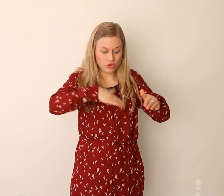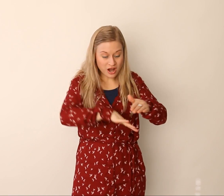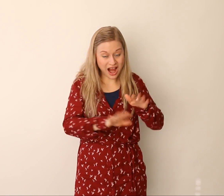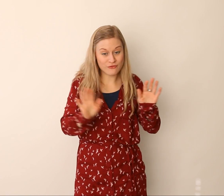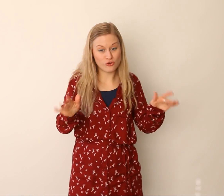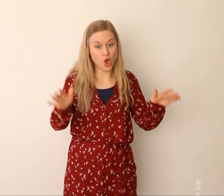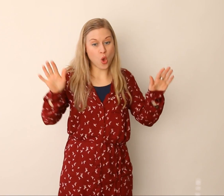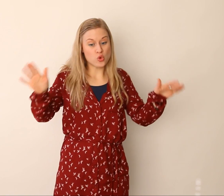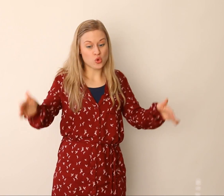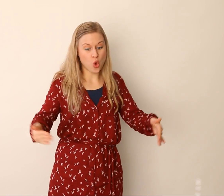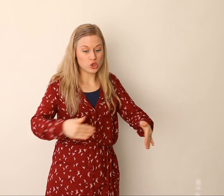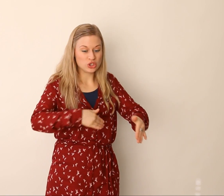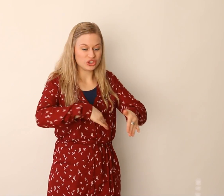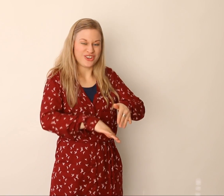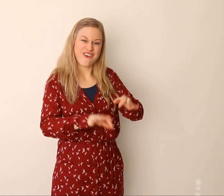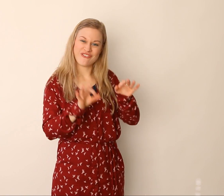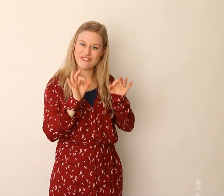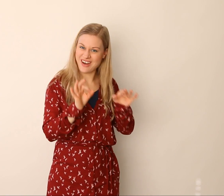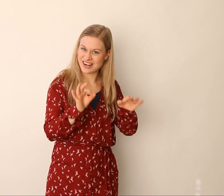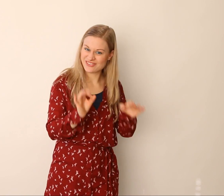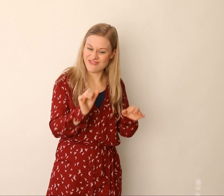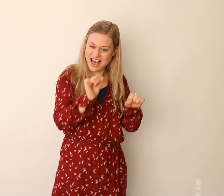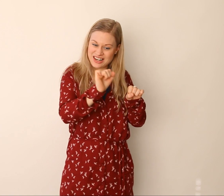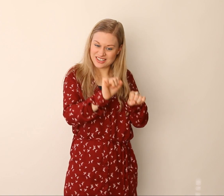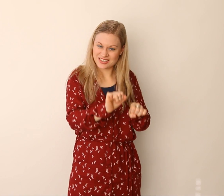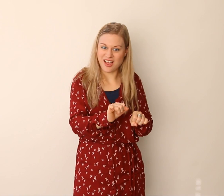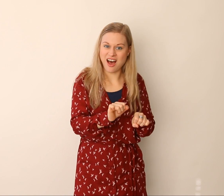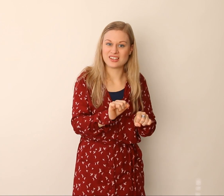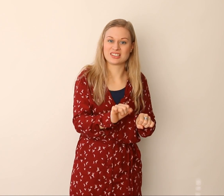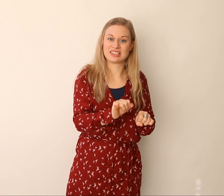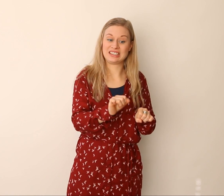onder haar vleugels, waar het veilig zat,